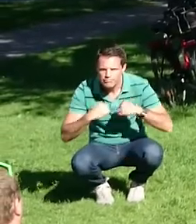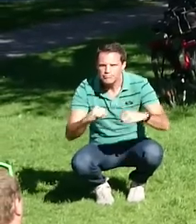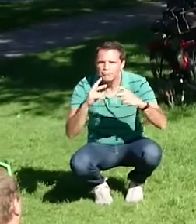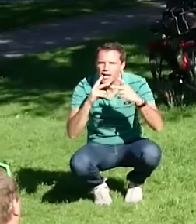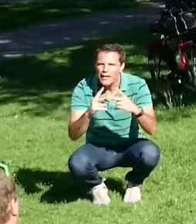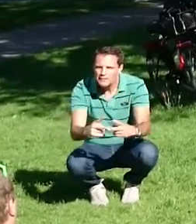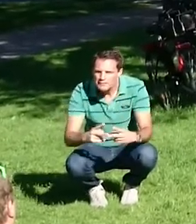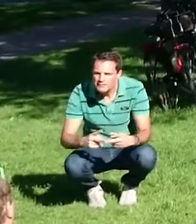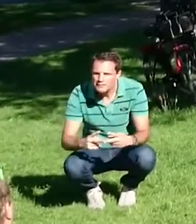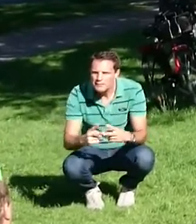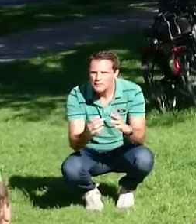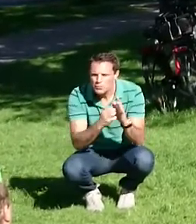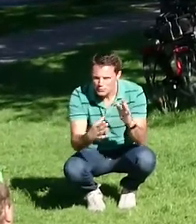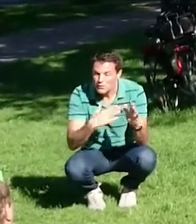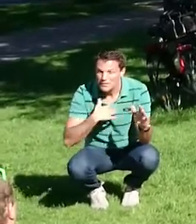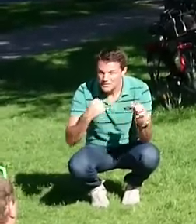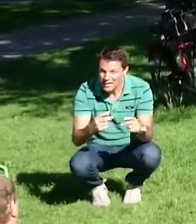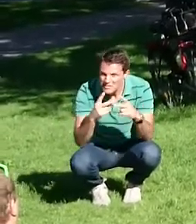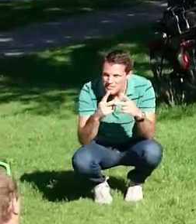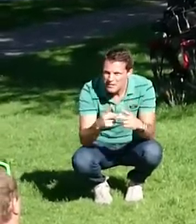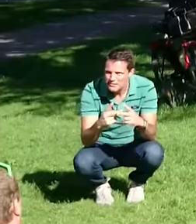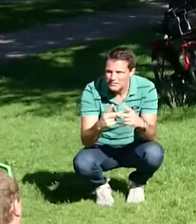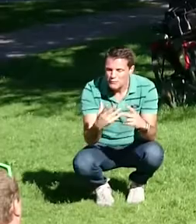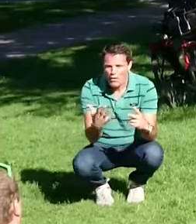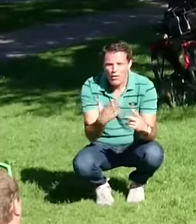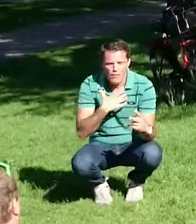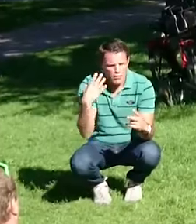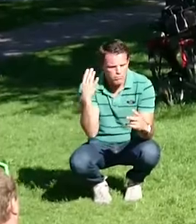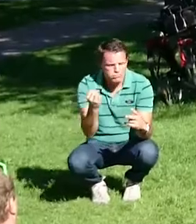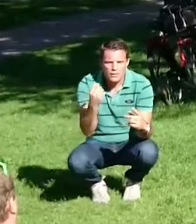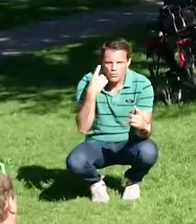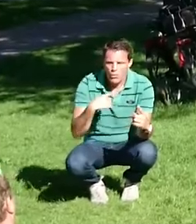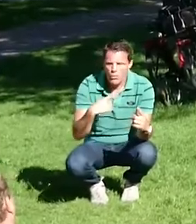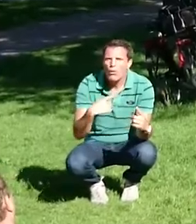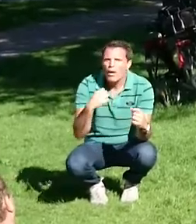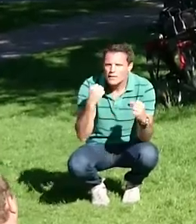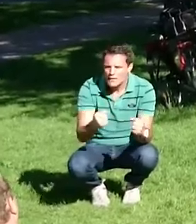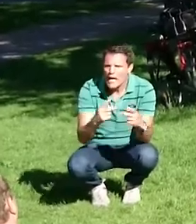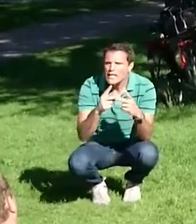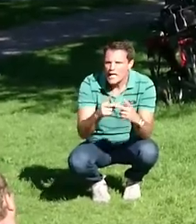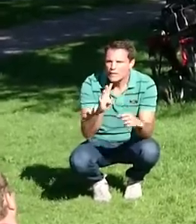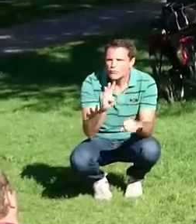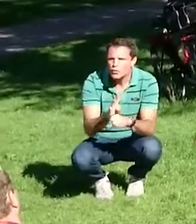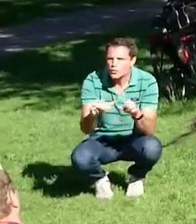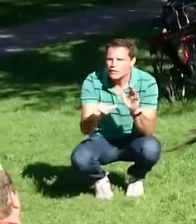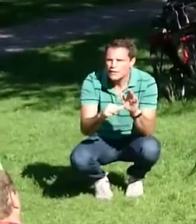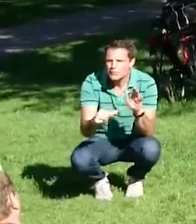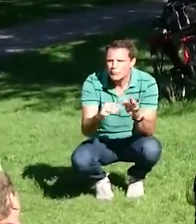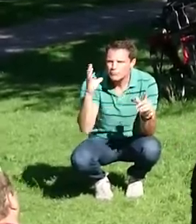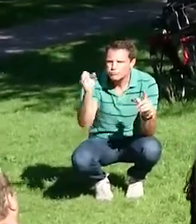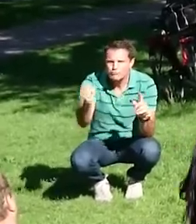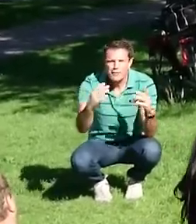För vi ska göra det igen. Det vi gjorde igår, det ska vi göra den 14 september. Jaaa!